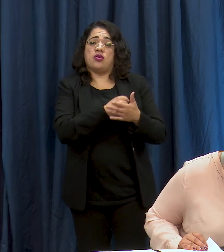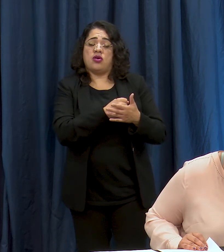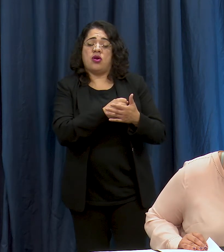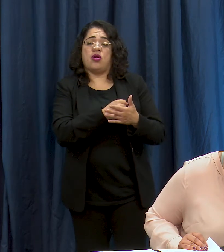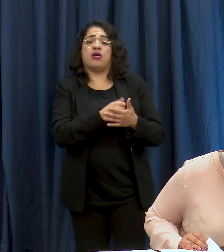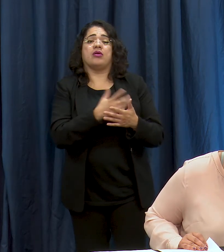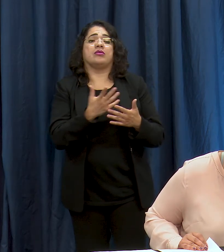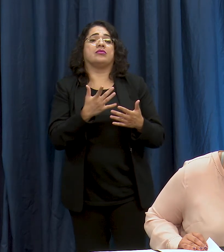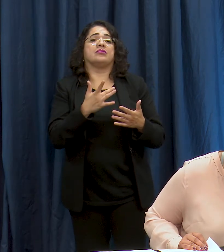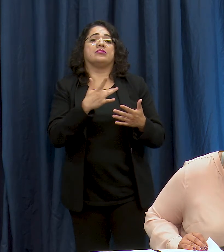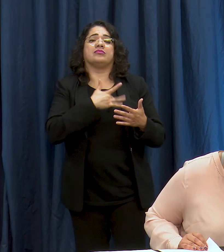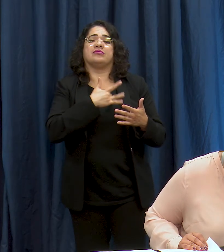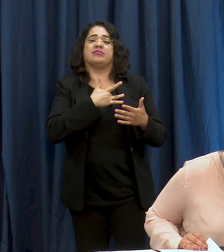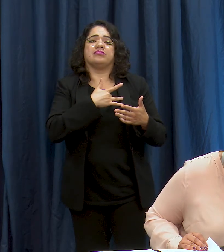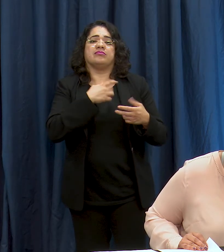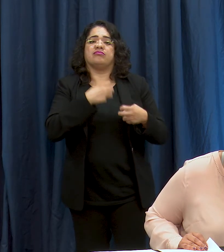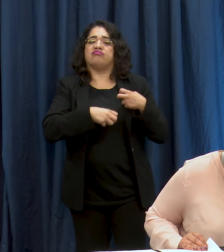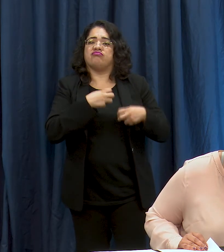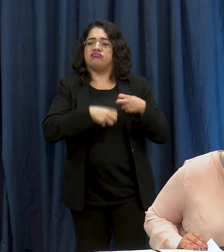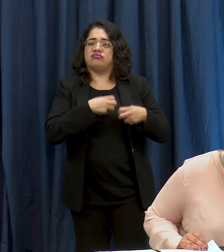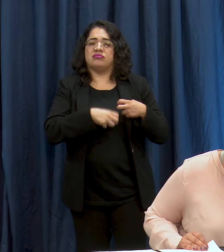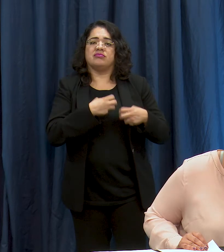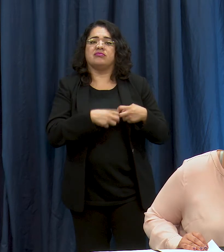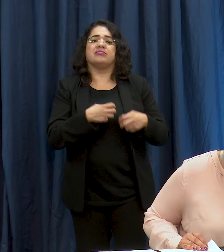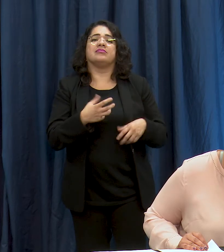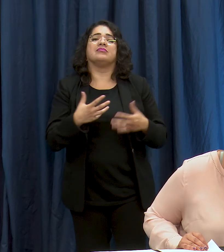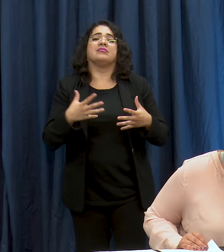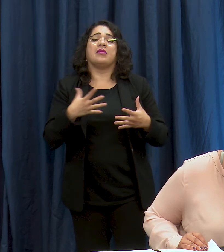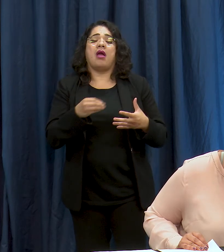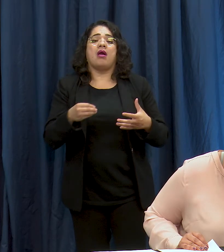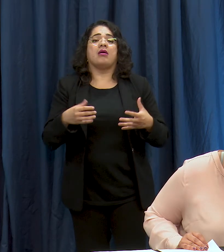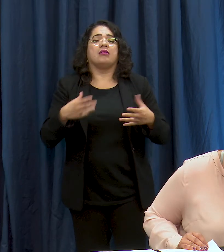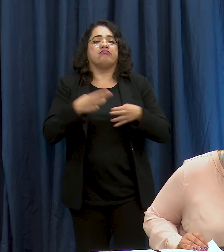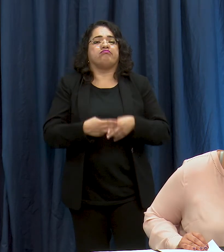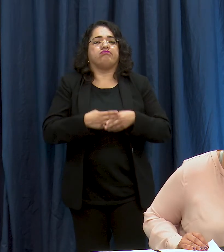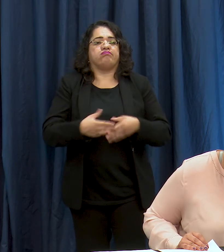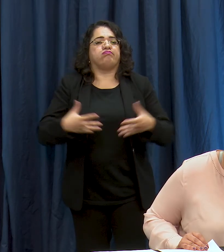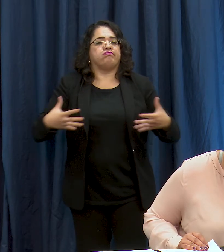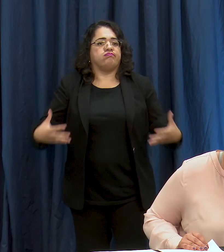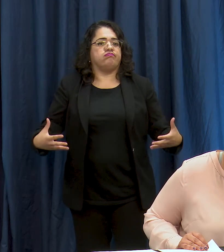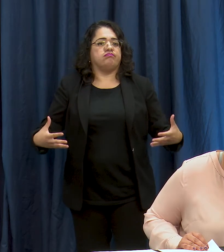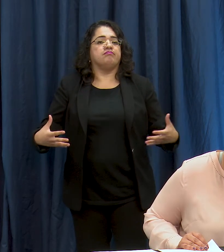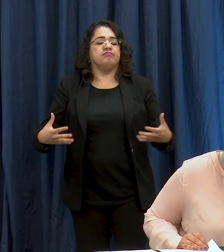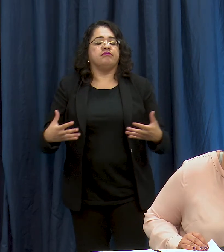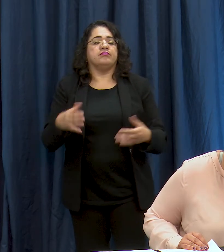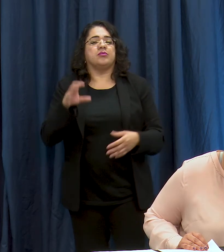algún problema de su corazón y la vez e da SE vera SI tiene un maori Oscoda